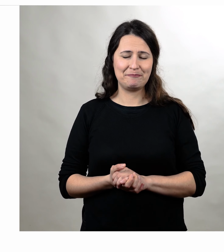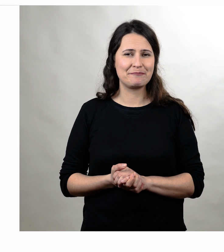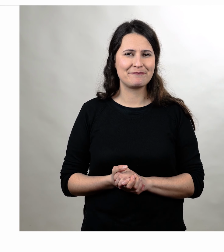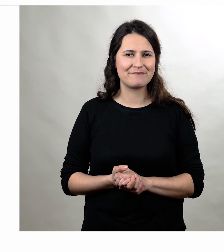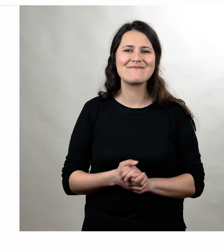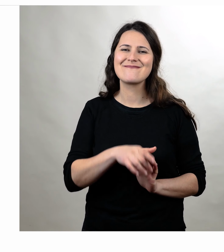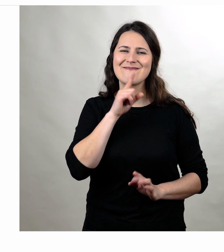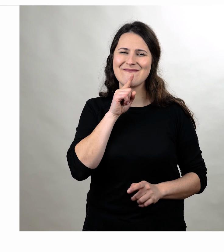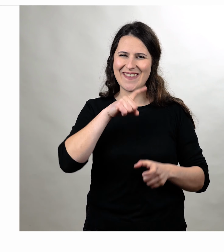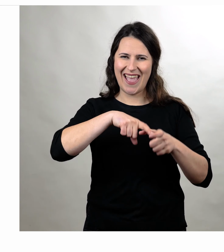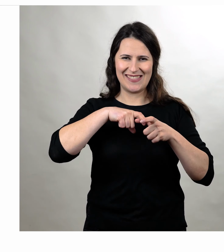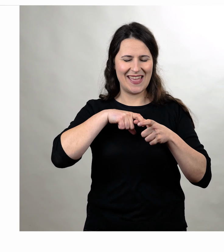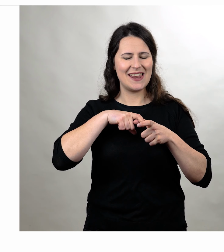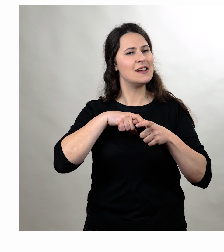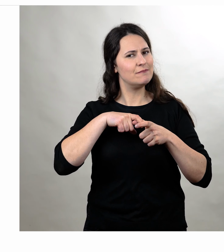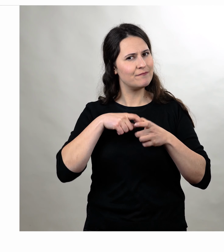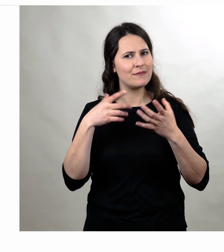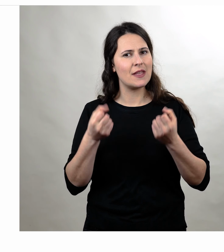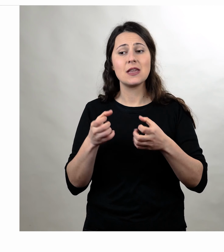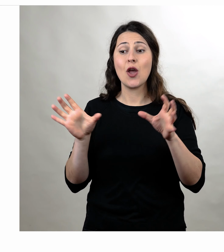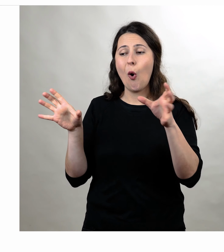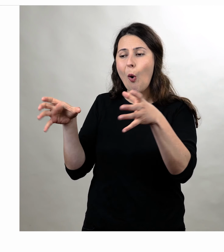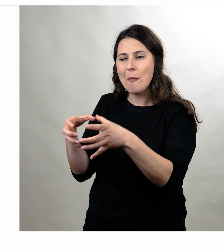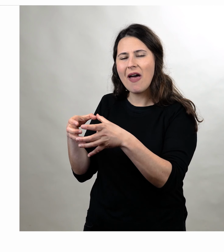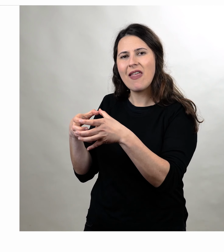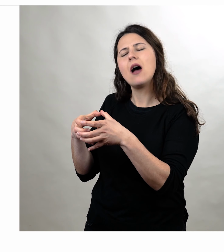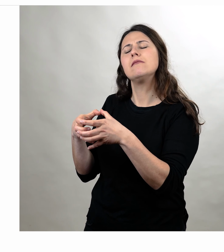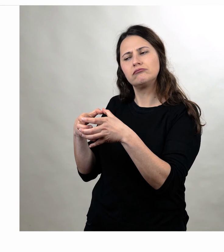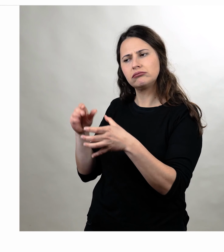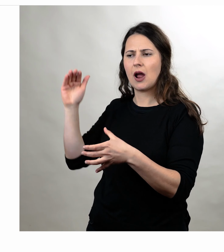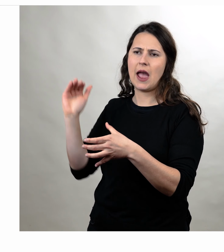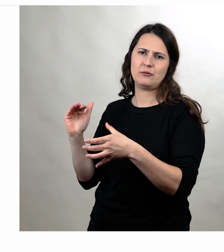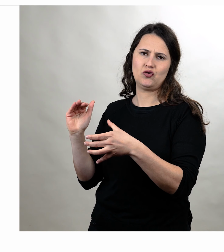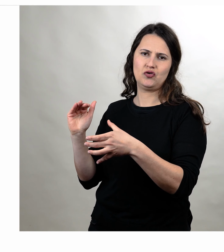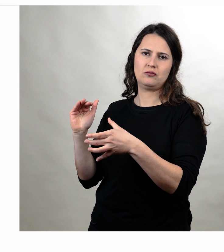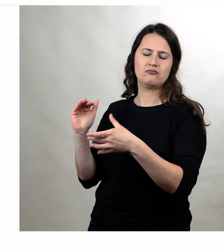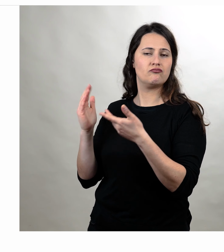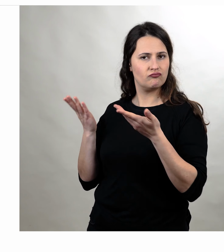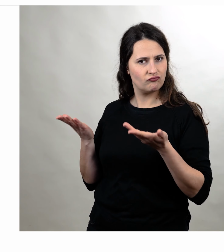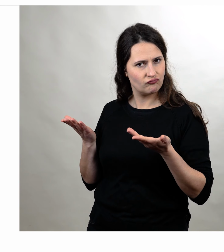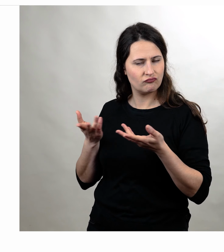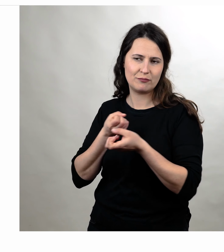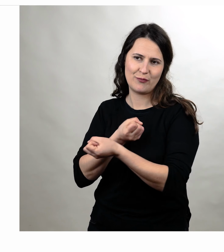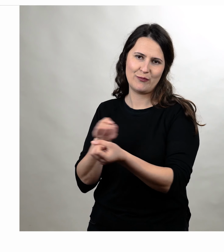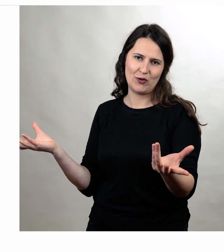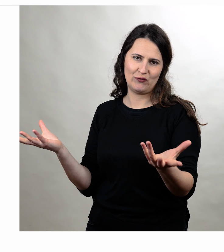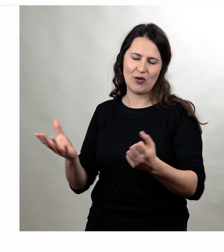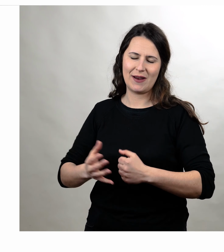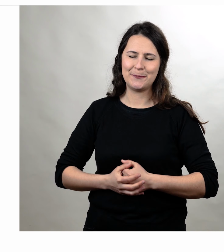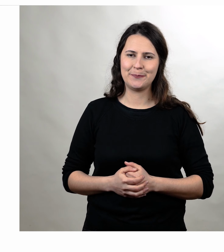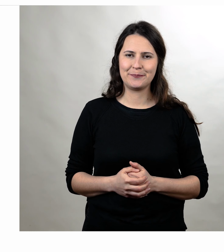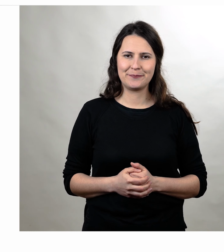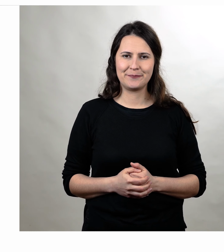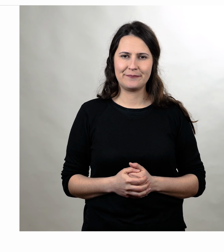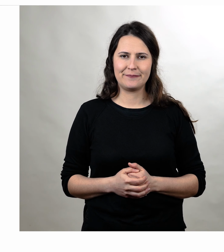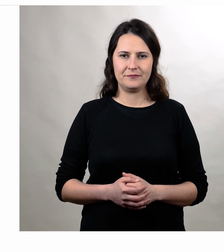Η εταιρεία προσφέρει επίσης ομαδικές εκπτώσεις.